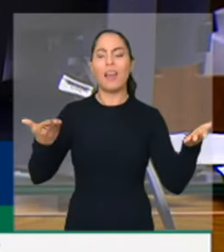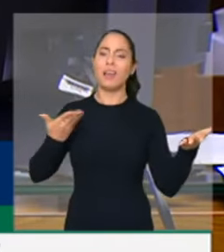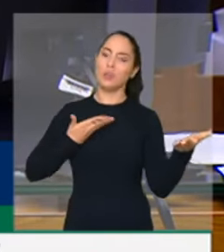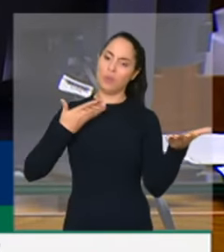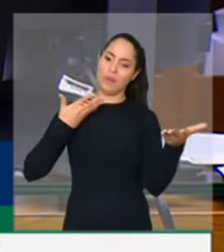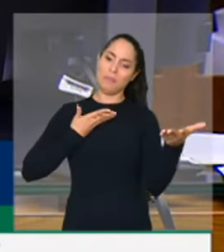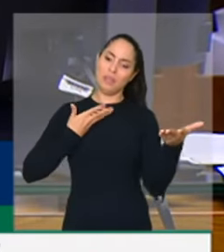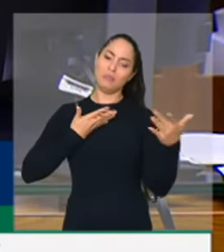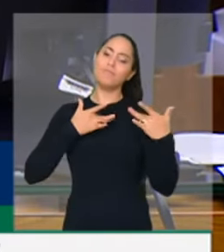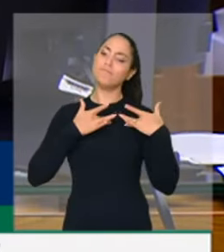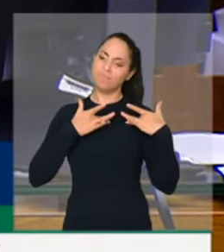POSSÍVEIS QUE ESSA CASA PODE APLICAR NO MOMENTO DE ENORME